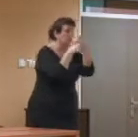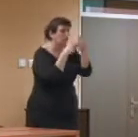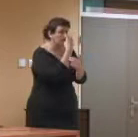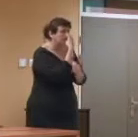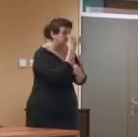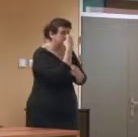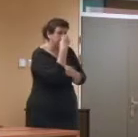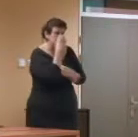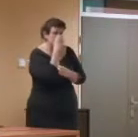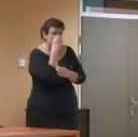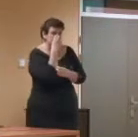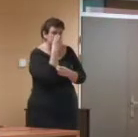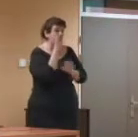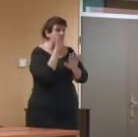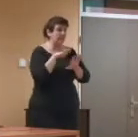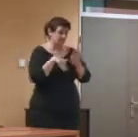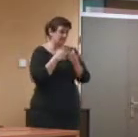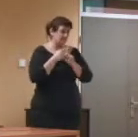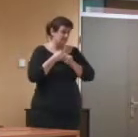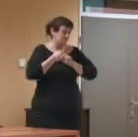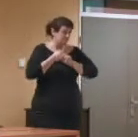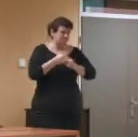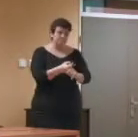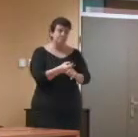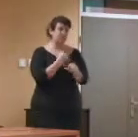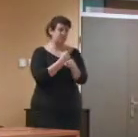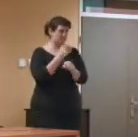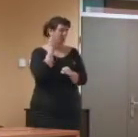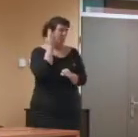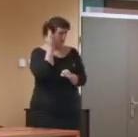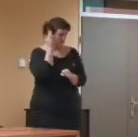las trabajadoras, y acaba siendo condenado por abusos sexuales.